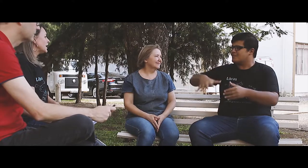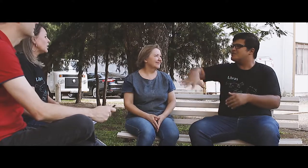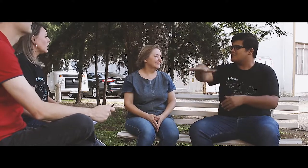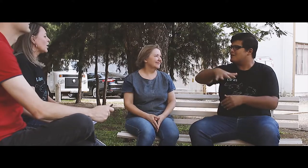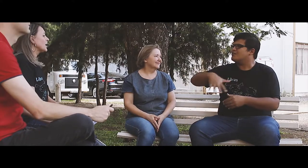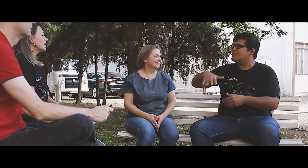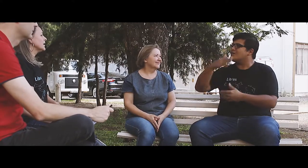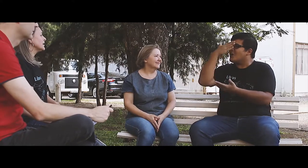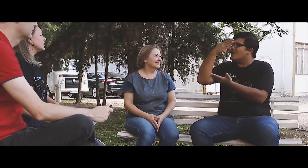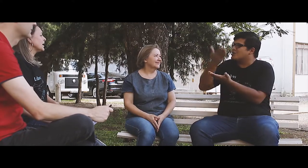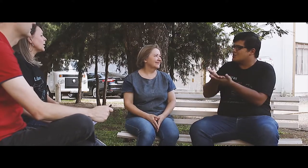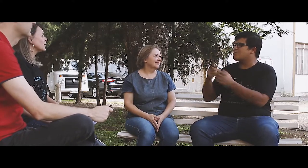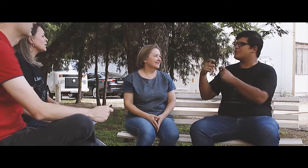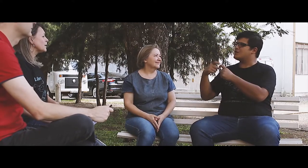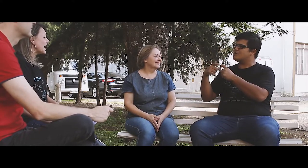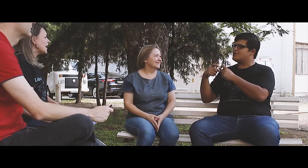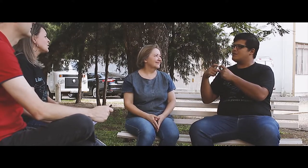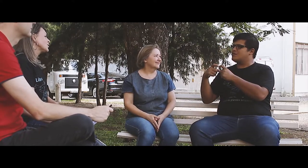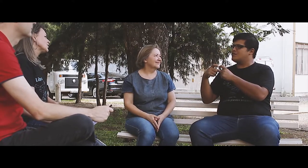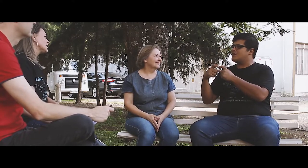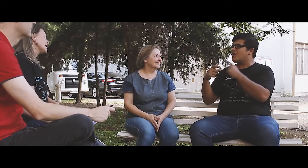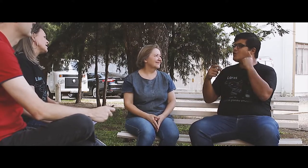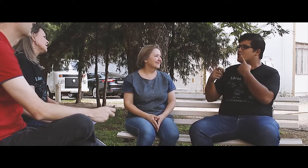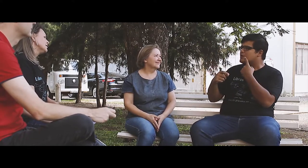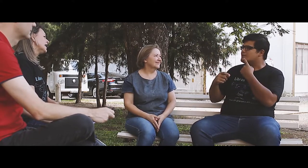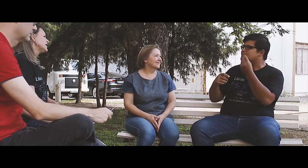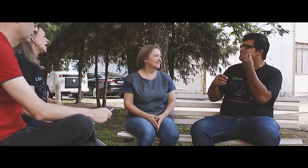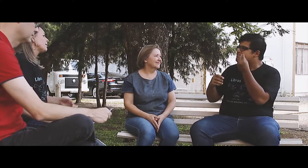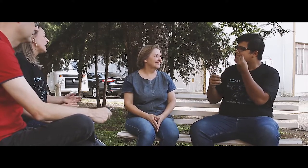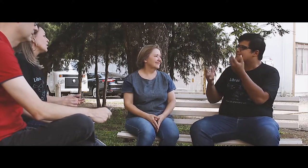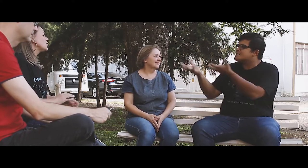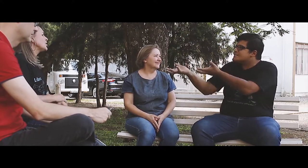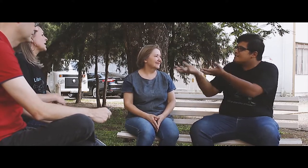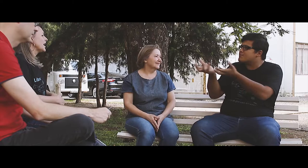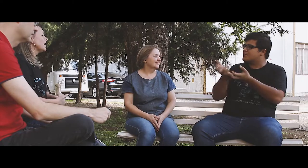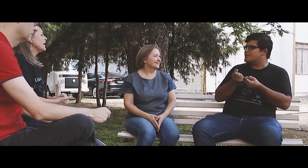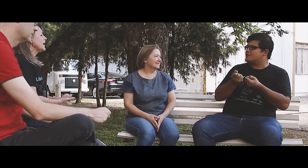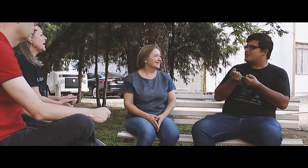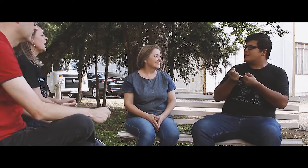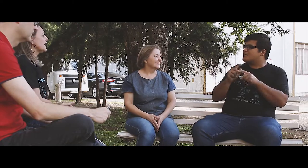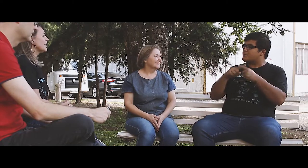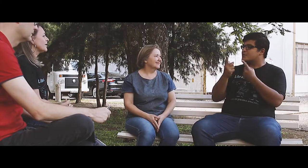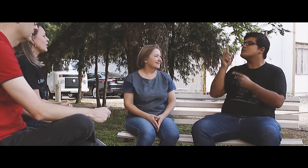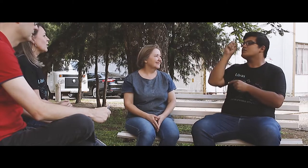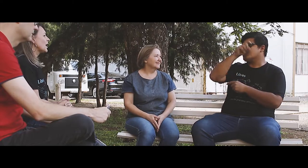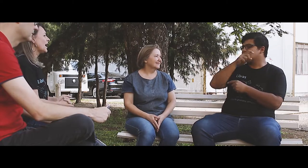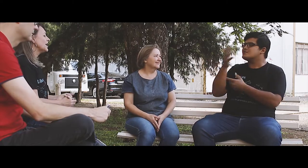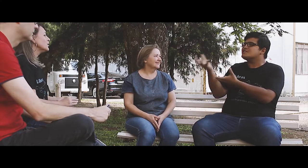melhor, também alguns médicos, a questão terapêutica vai colocar ele num